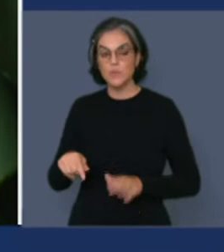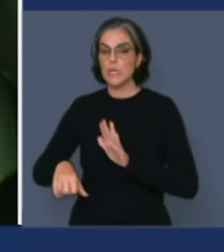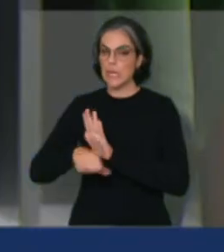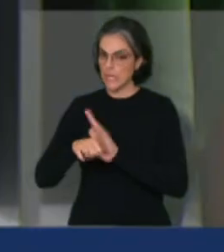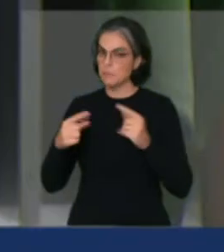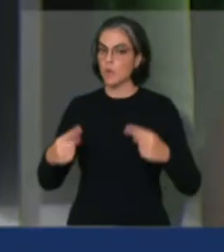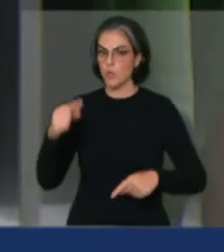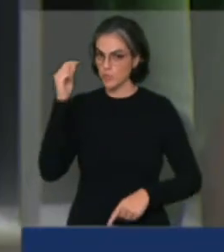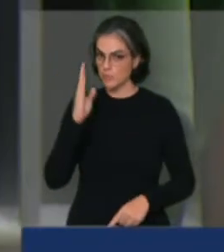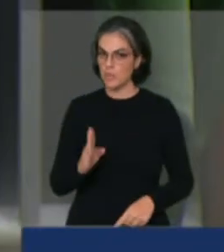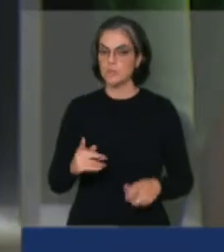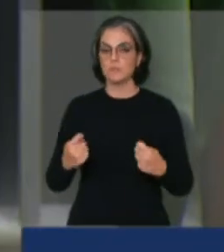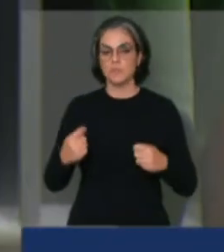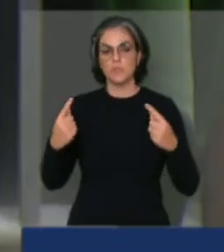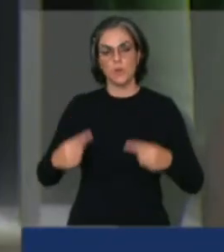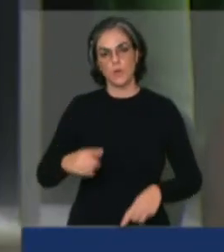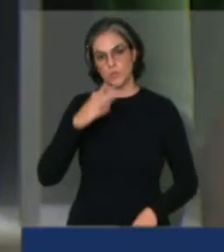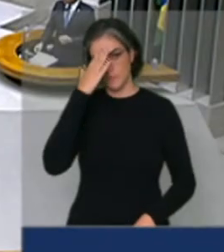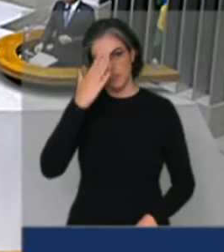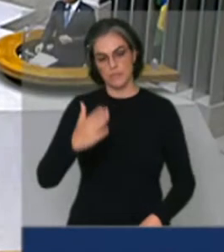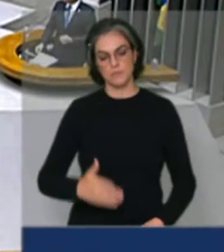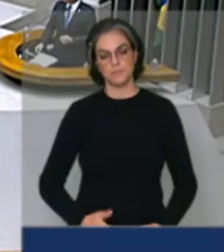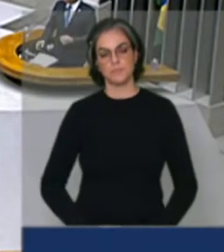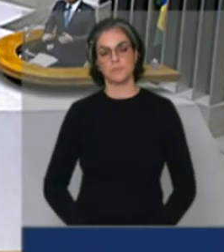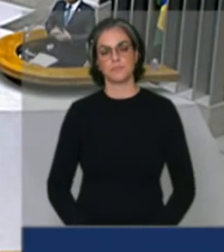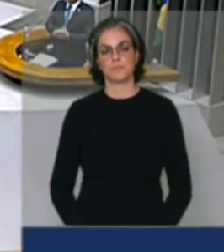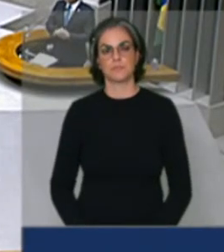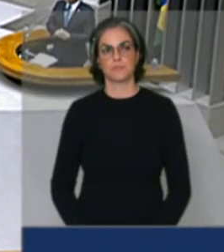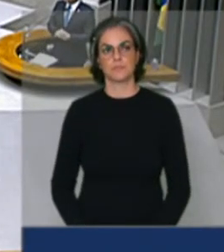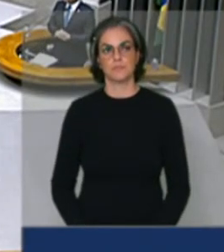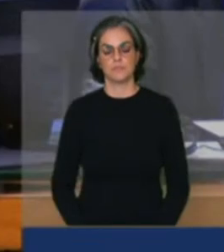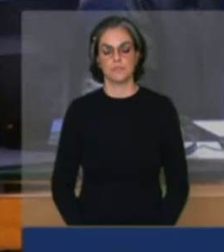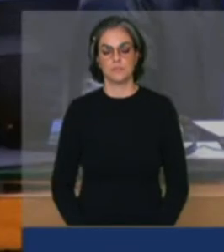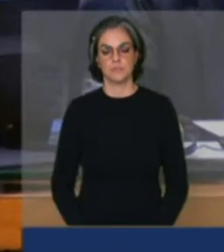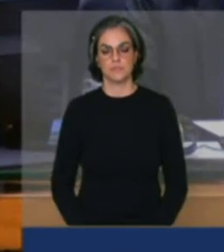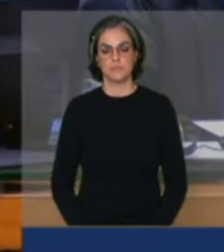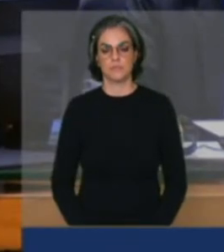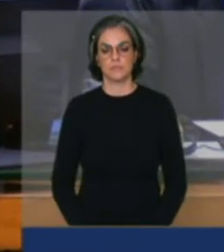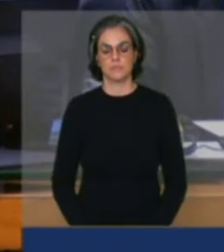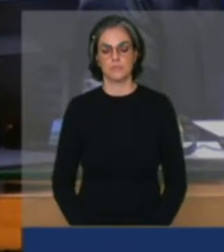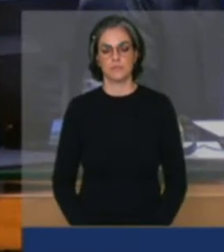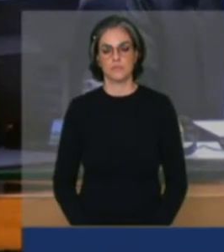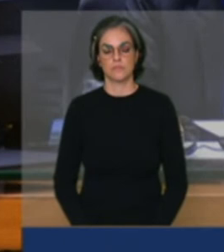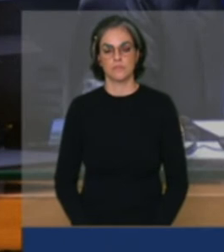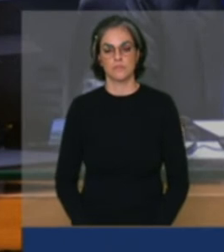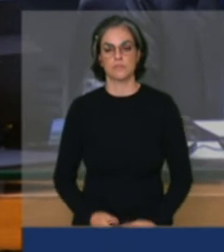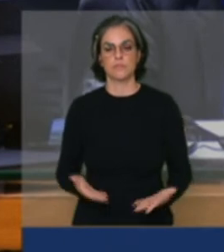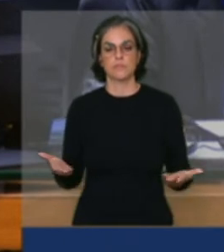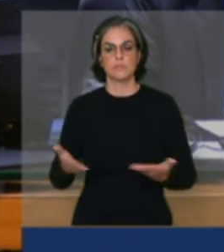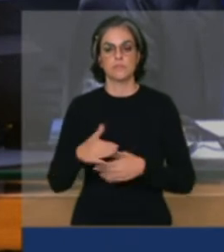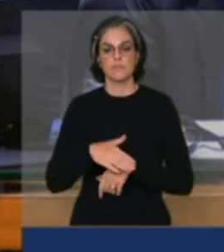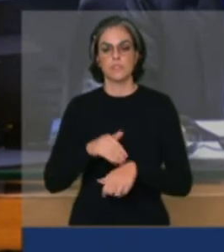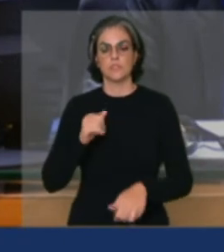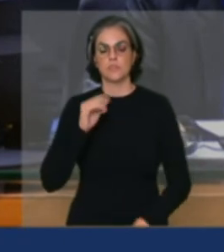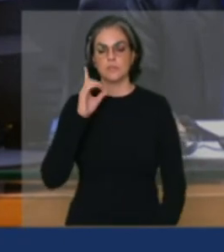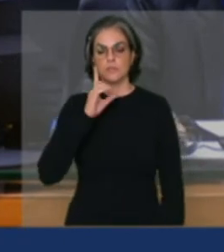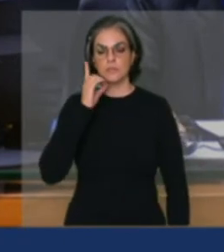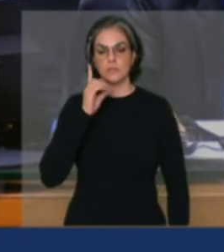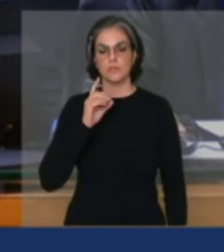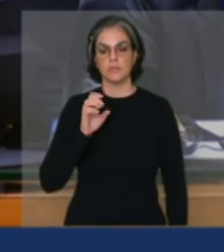NOSSO PAÍS. OBRIGADO, PRESIDENTE. -- [PRESIDENTE]: COM A PALAVRA, COM HEITOR FREYRE QUE ERA O DÉCIMO INSCRITO, EM